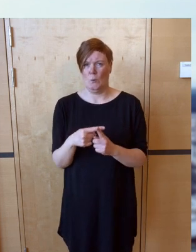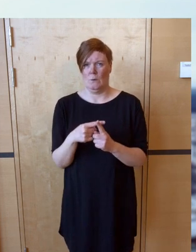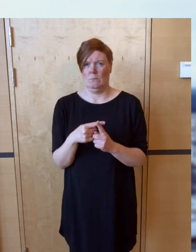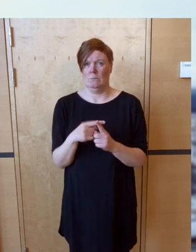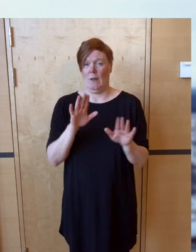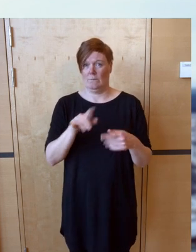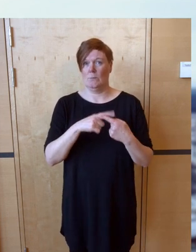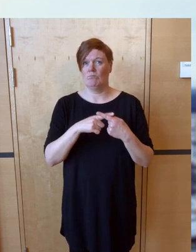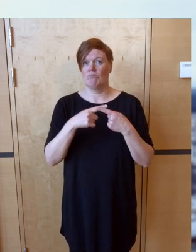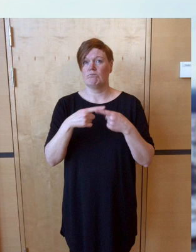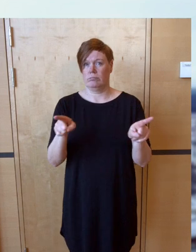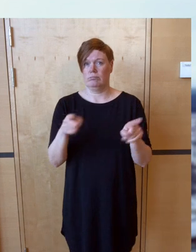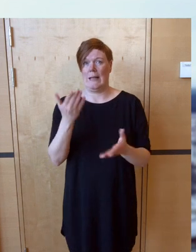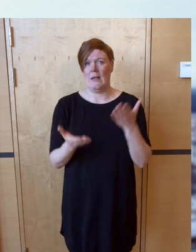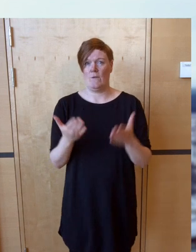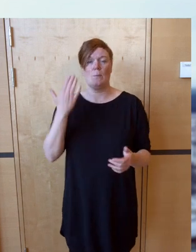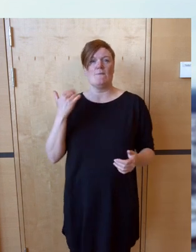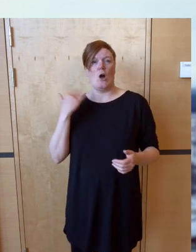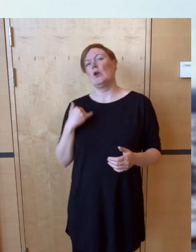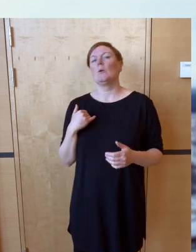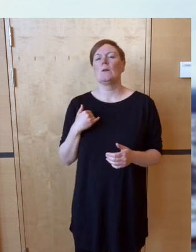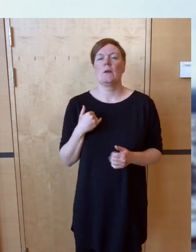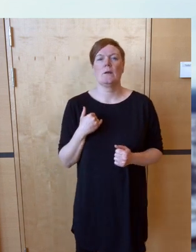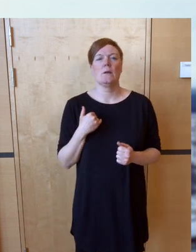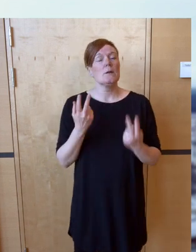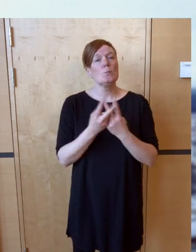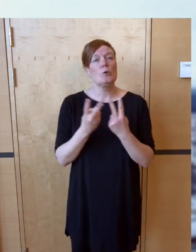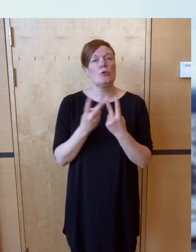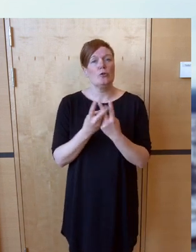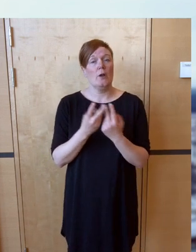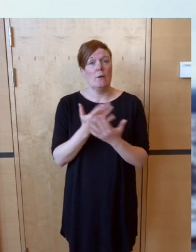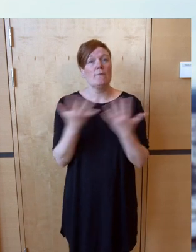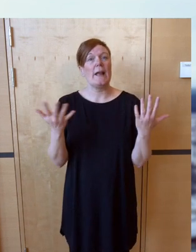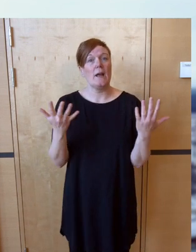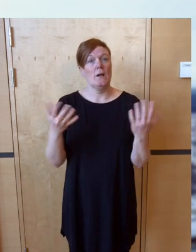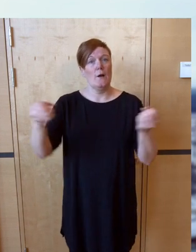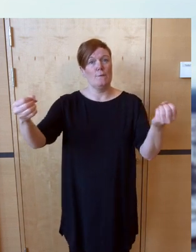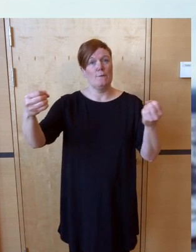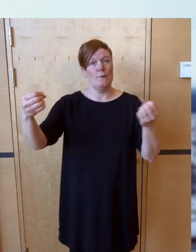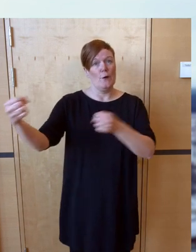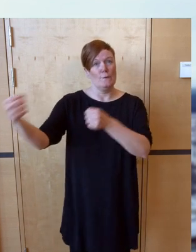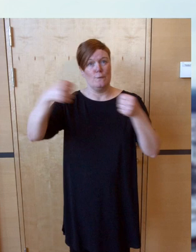Om man ser dig absolut att alltså handlar det om att det är fler som flyttar in och Färre som flyttar ut